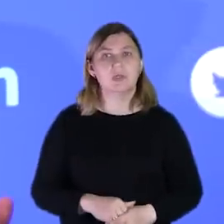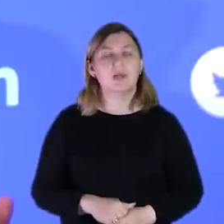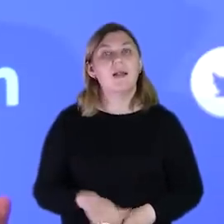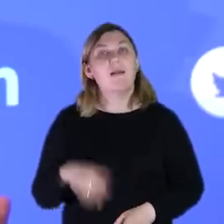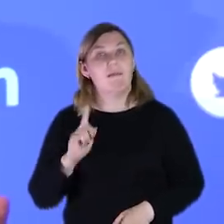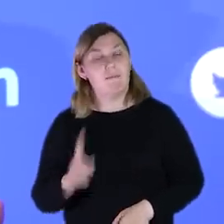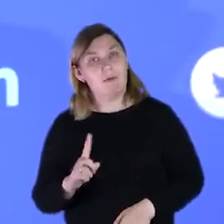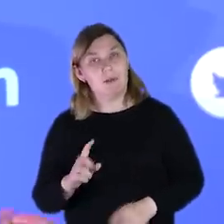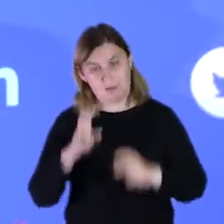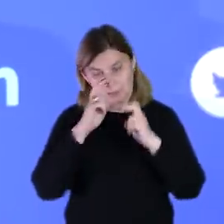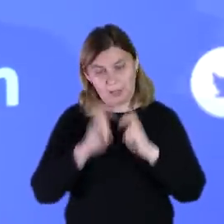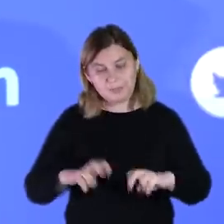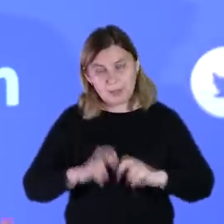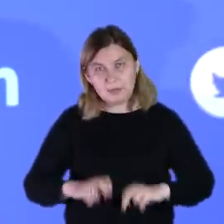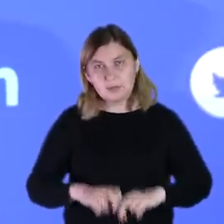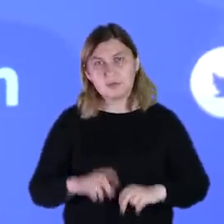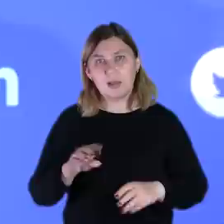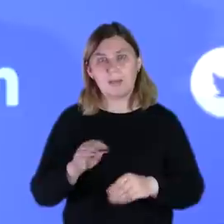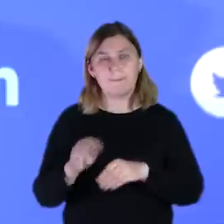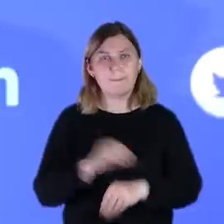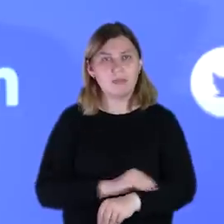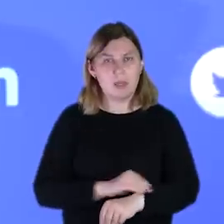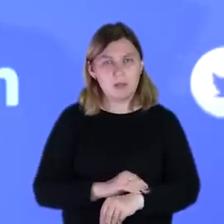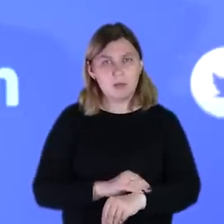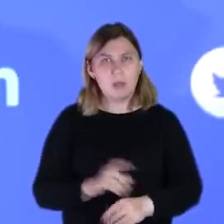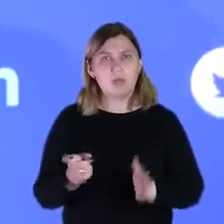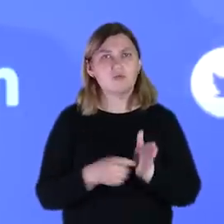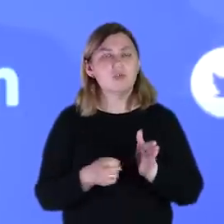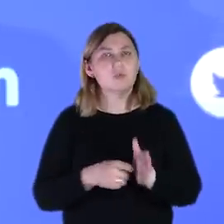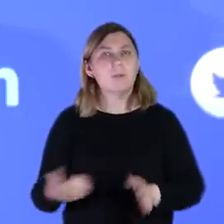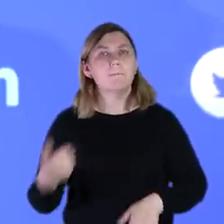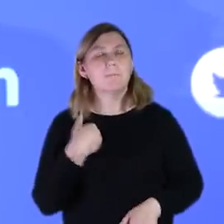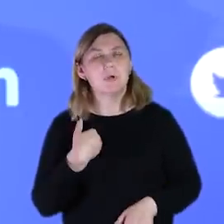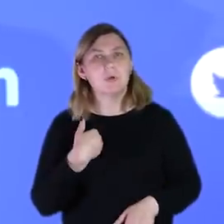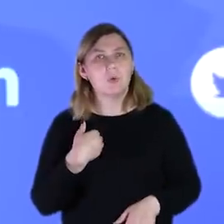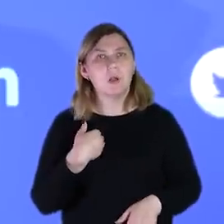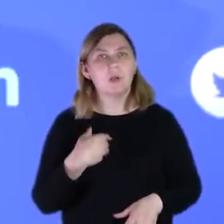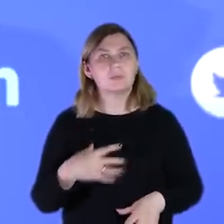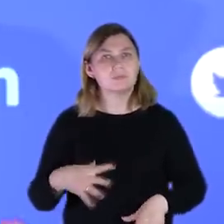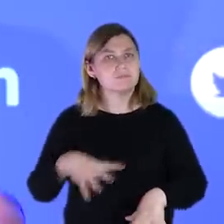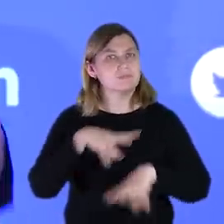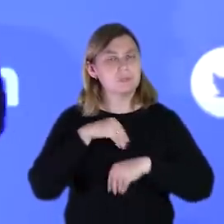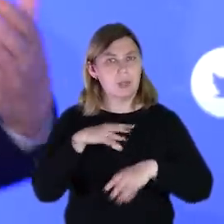Ale z analizy tych zachowanych materiałów wynika, że często było to werbowanie wstępne,